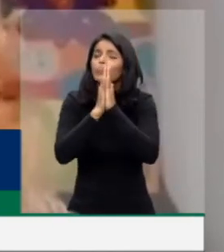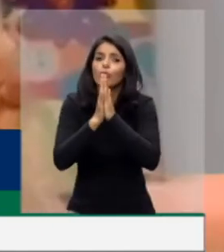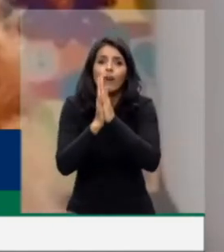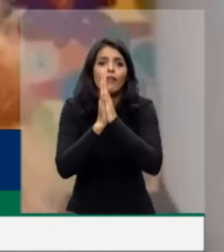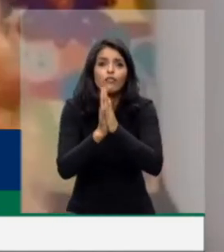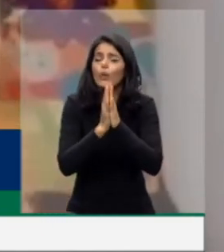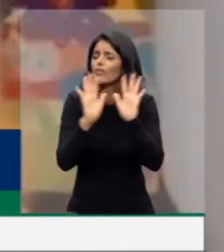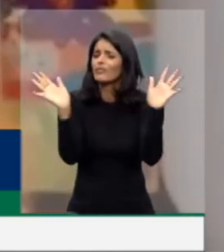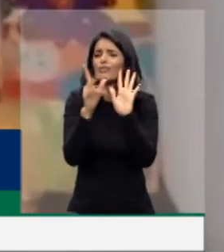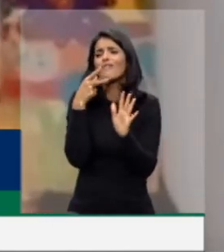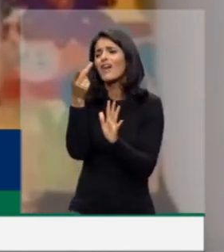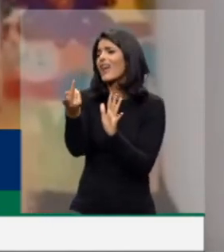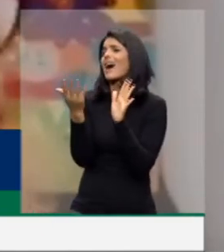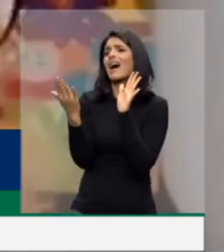COLOCAR NA LEI ORÇAMENTÁRIA